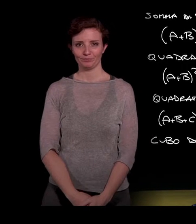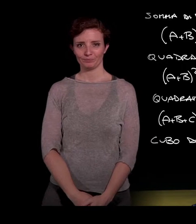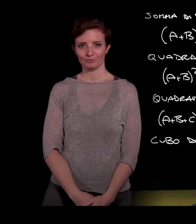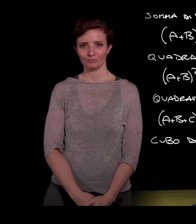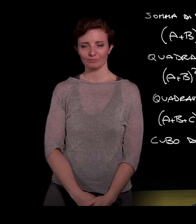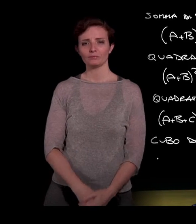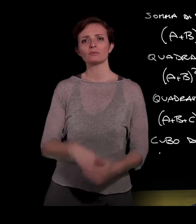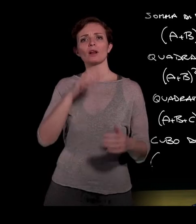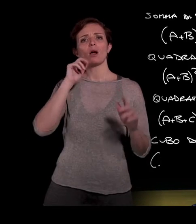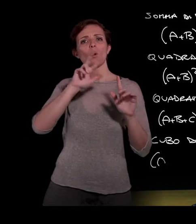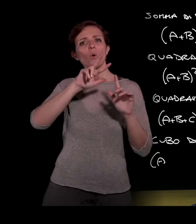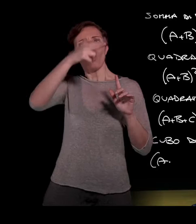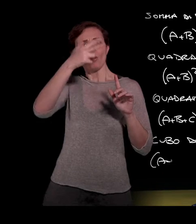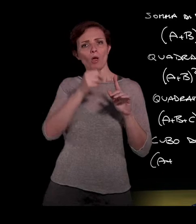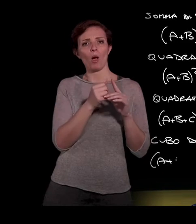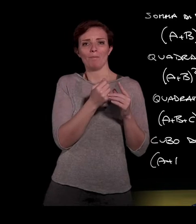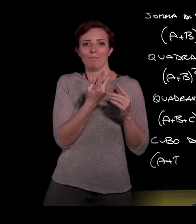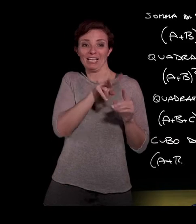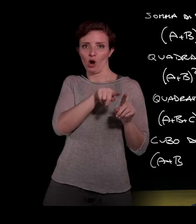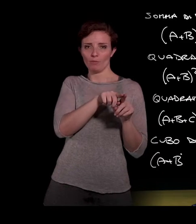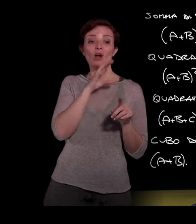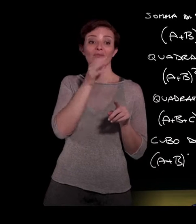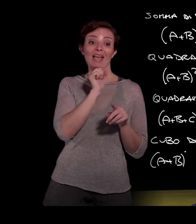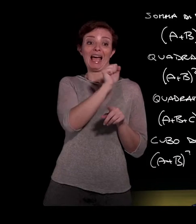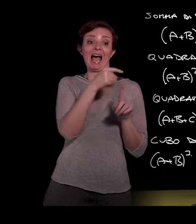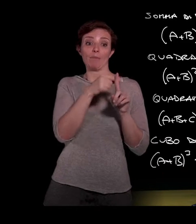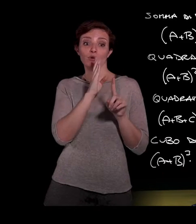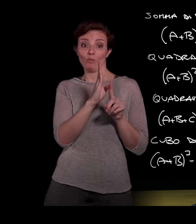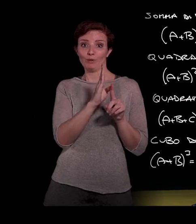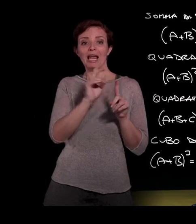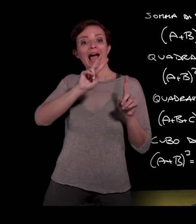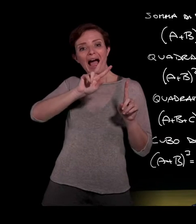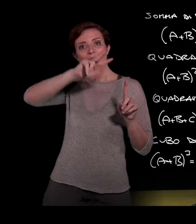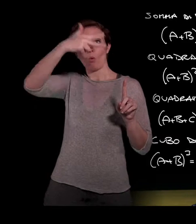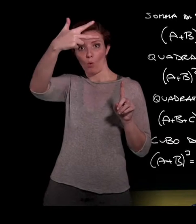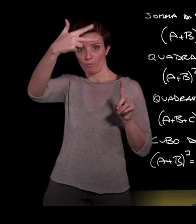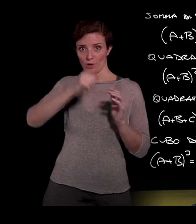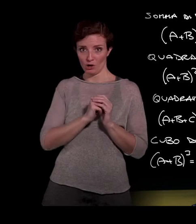Quindi (A+B)³ è uguale a un quadrinomio